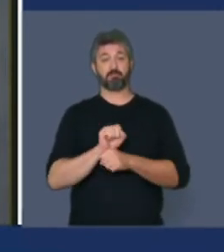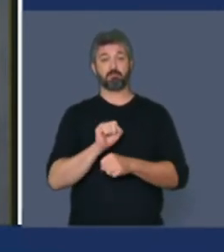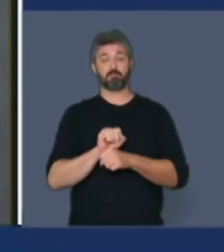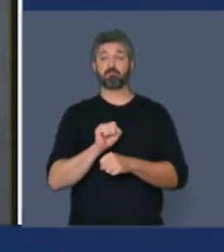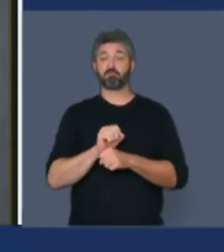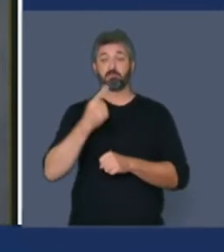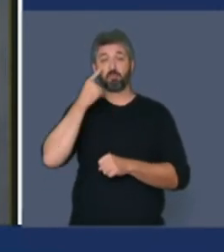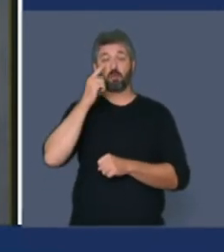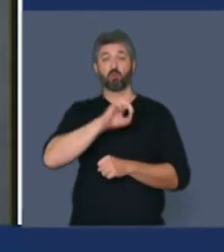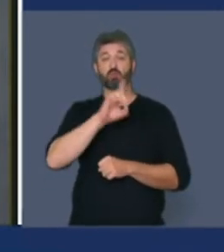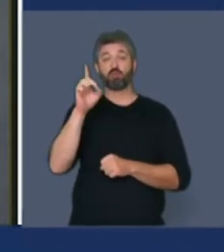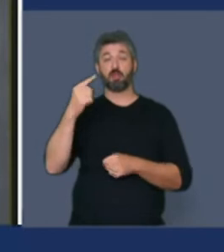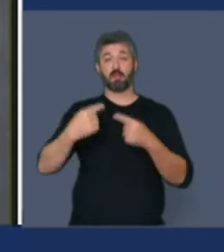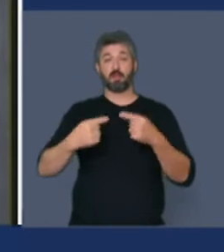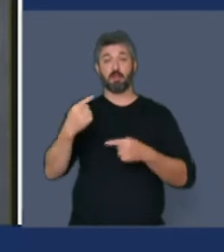AGUARDA DATA PARA SER DEBATIDO EM AUDIÊNCIA PÚBLICA.